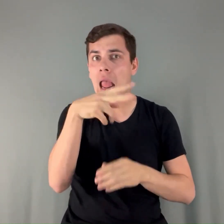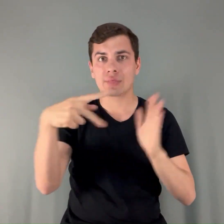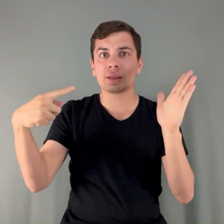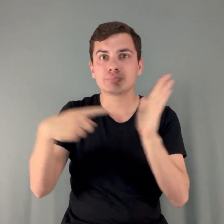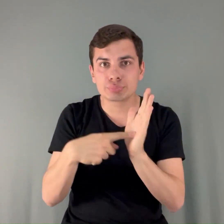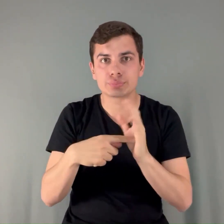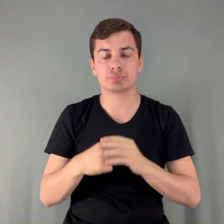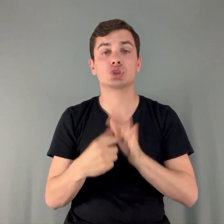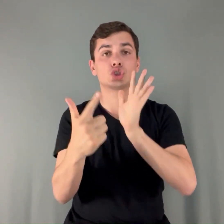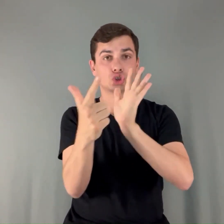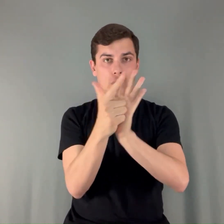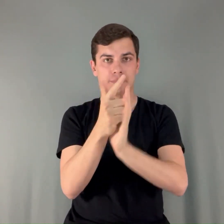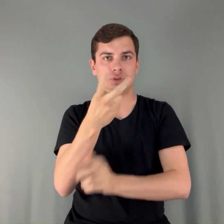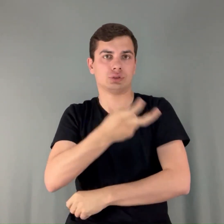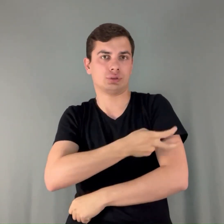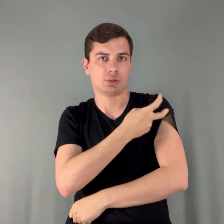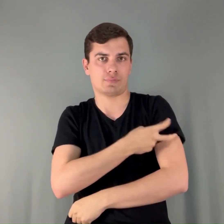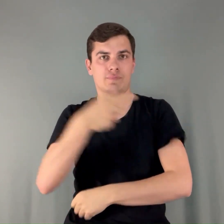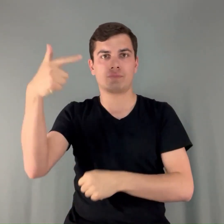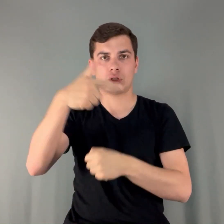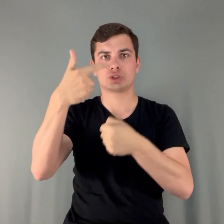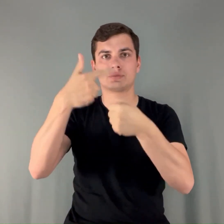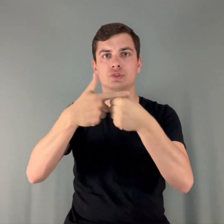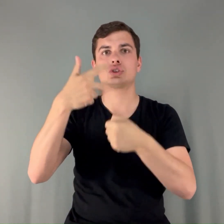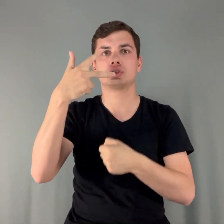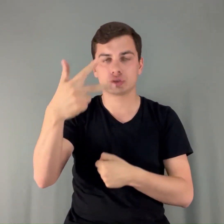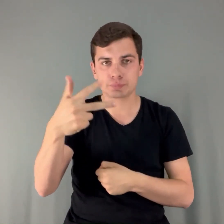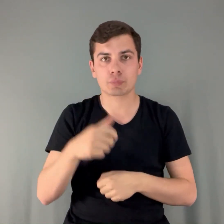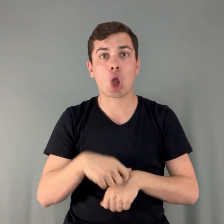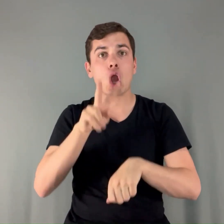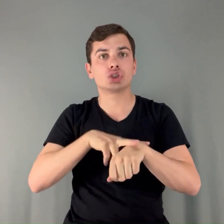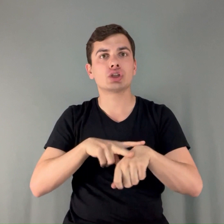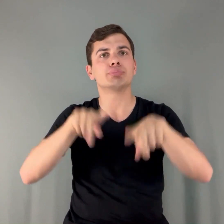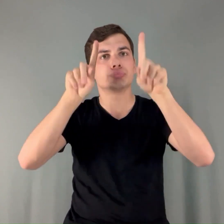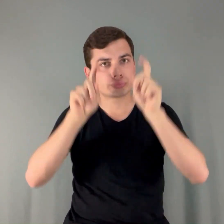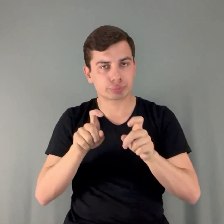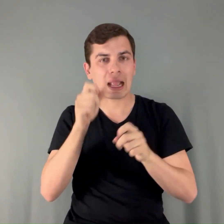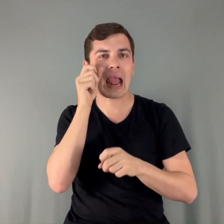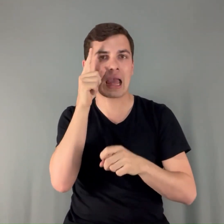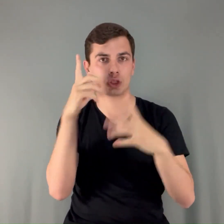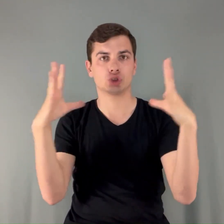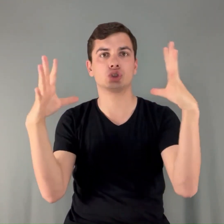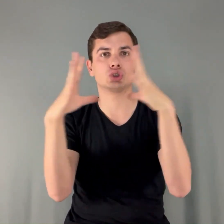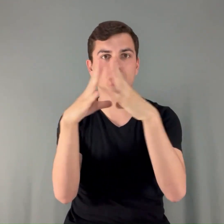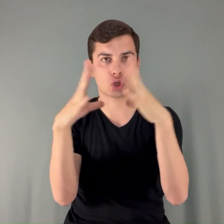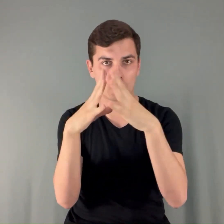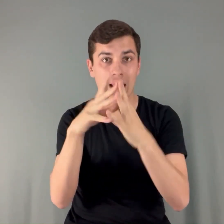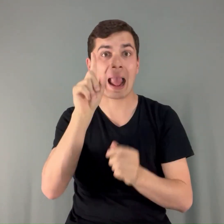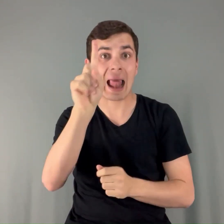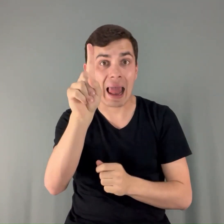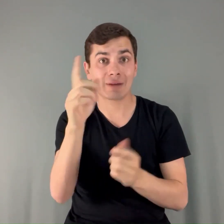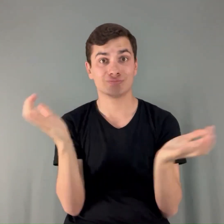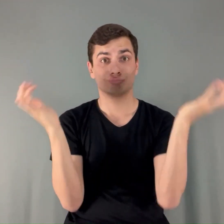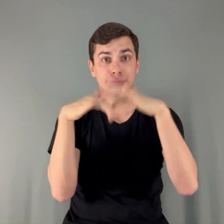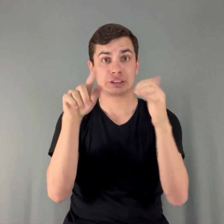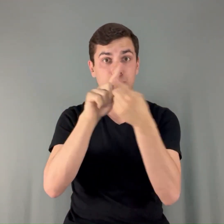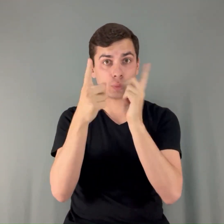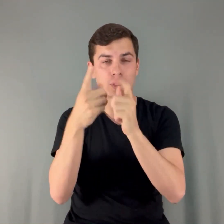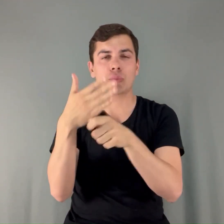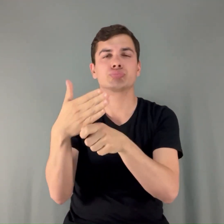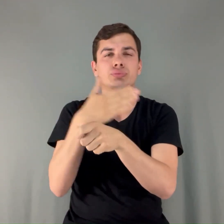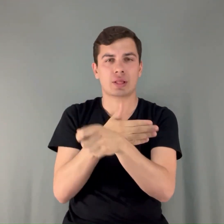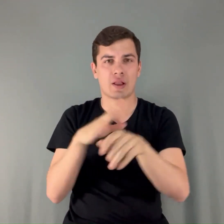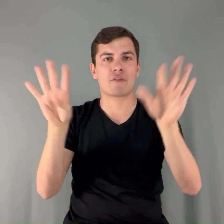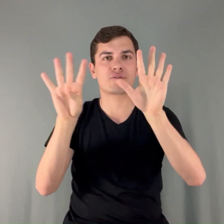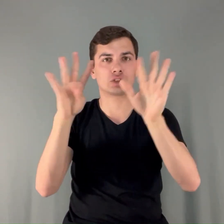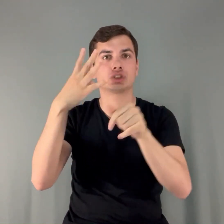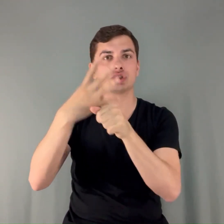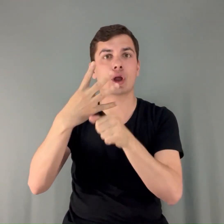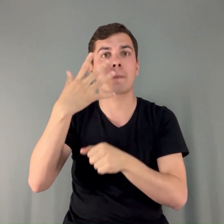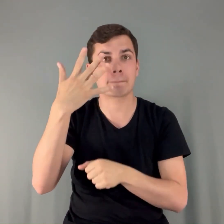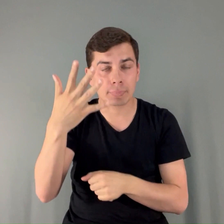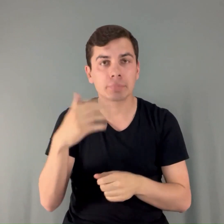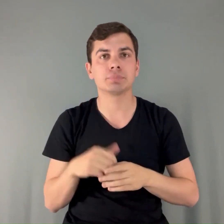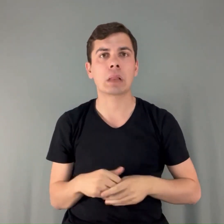Odbędzie się 17 czerwca o godzinie 10, ale jednak prosimy wcześniej przyjść, najpóźniej o 9:45.